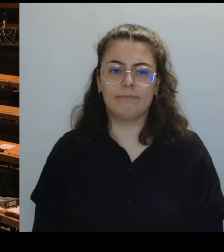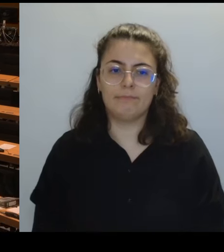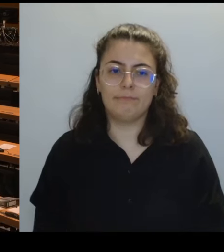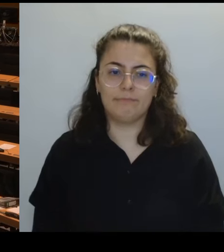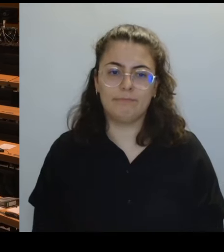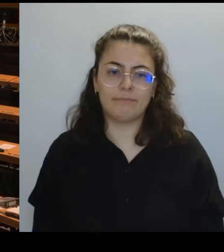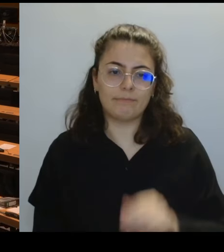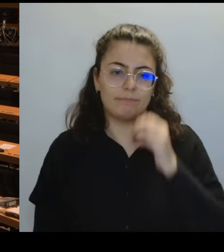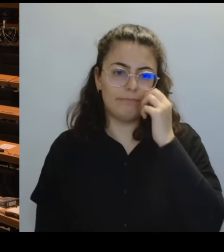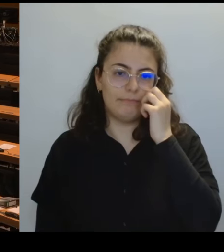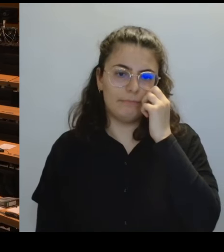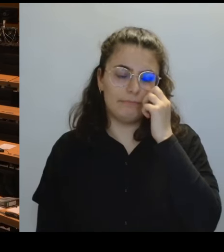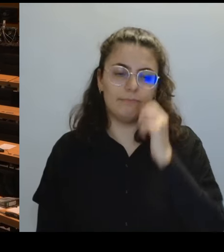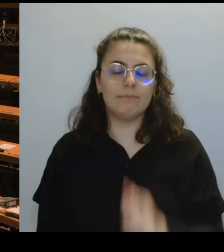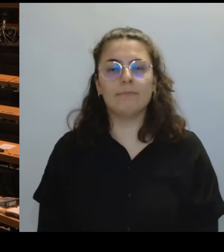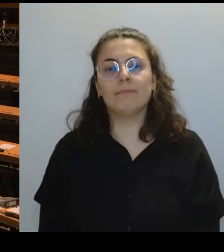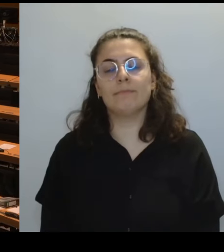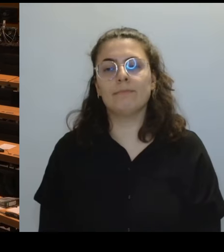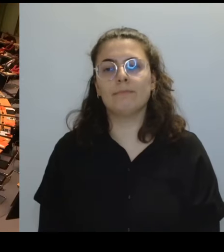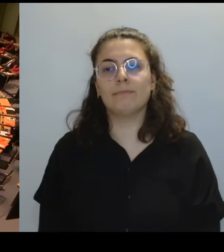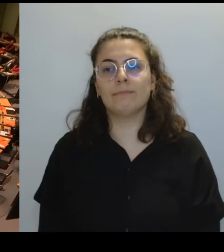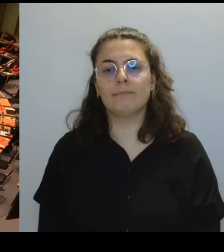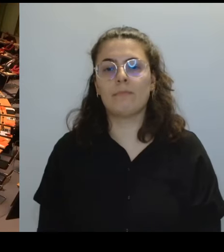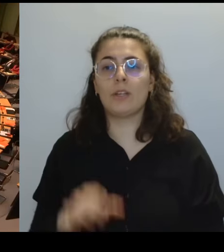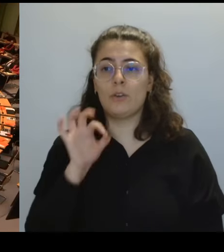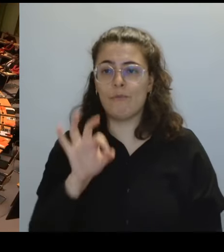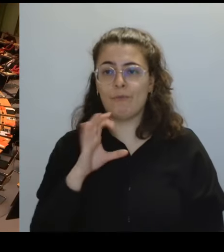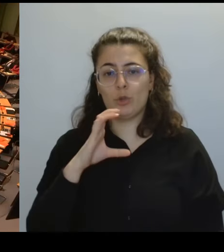Für die CDU Fraktion hat jetzt der Kollege Dregger das Wort. (Rednerwechsel)